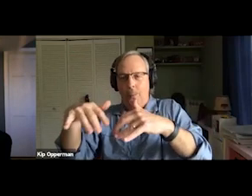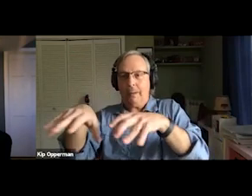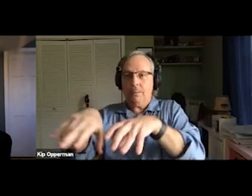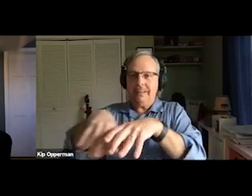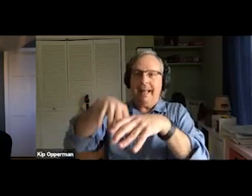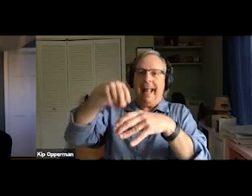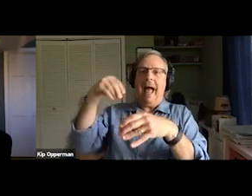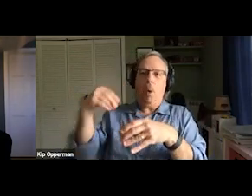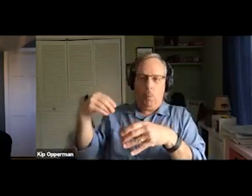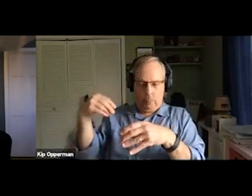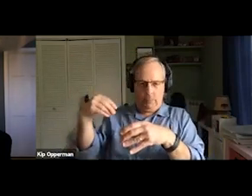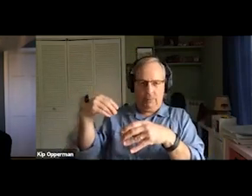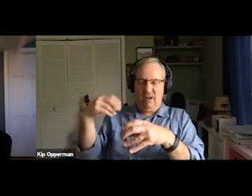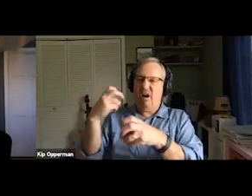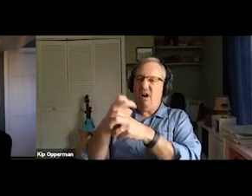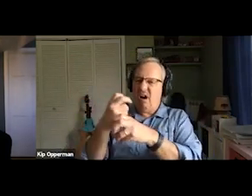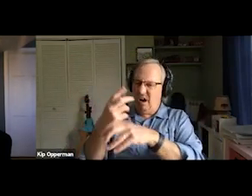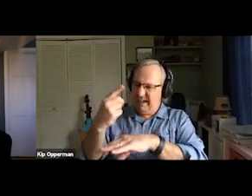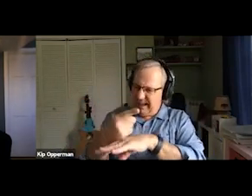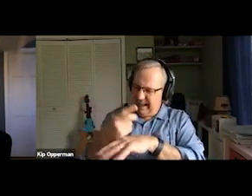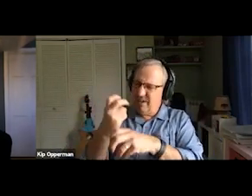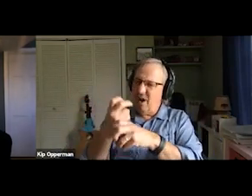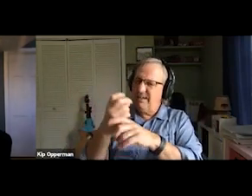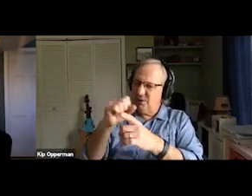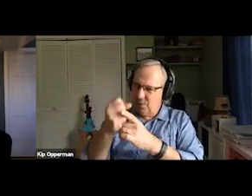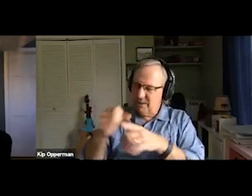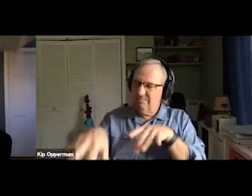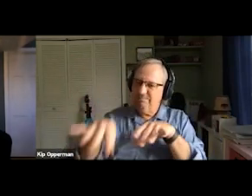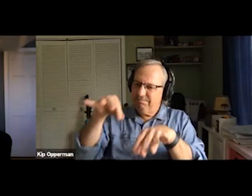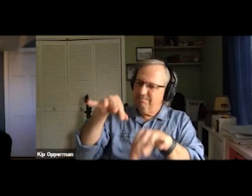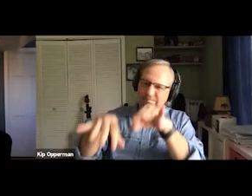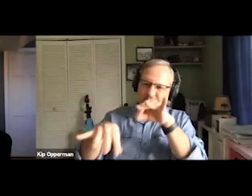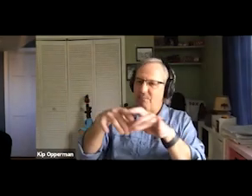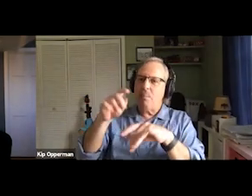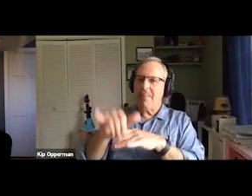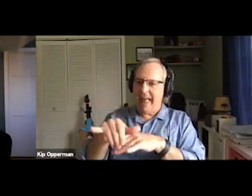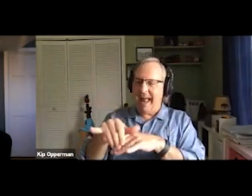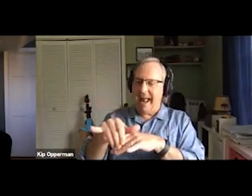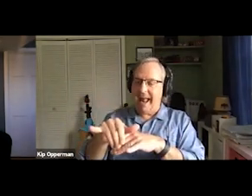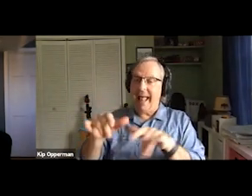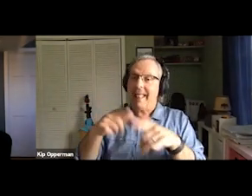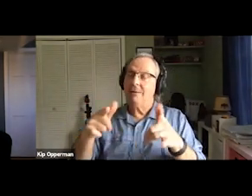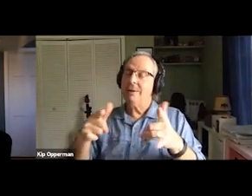sobre todo en los días difíciles y en las situaciones difíciles. Nos permite estar presentes y ser efectivos